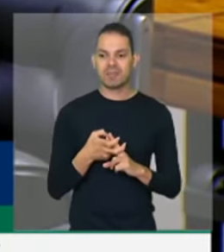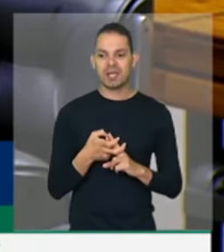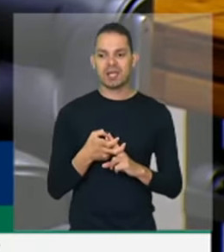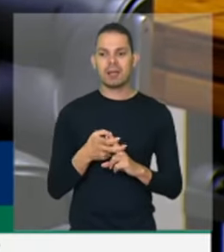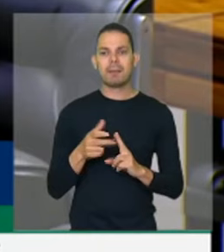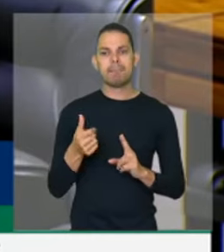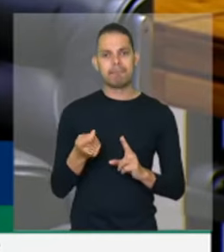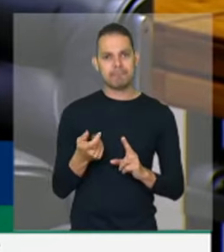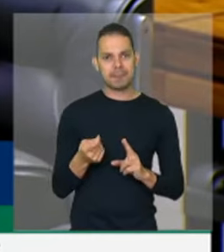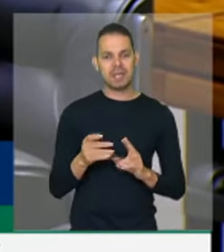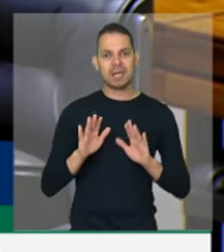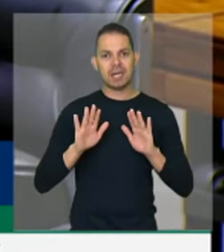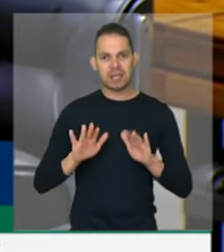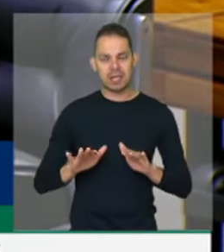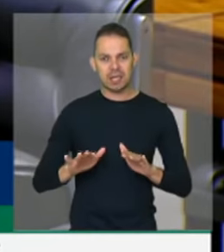PEQUENO, A GENTE OUVIR OS HOSPITAIS FILANTRÓPICOS VAI